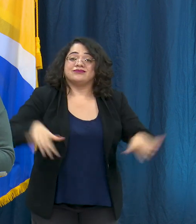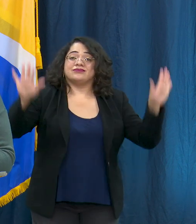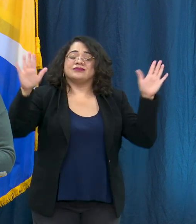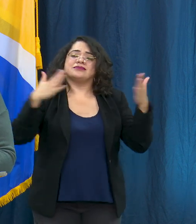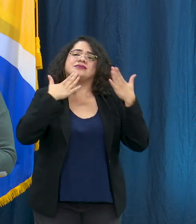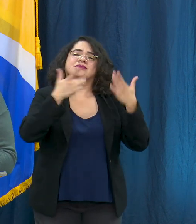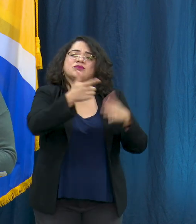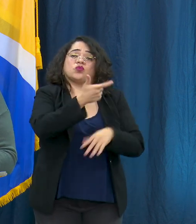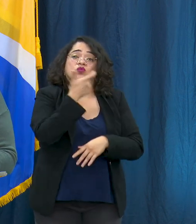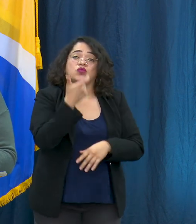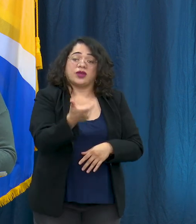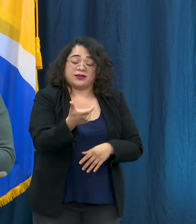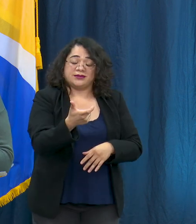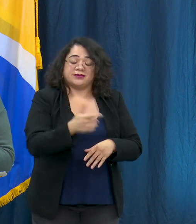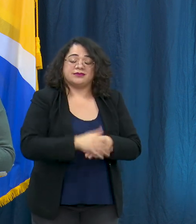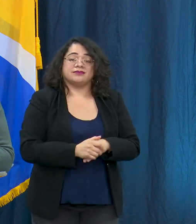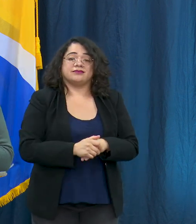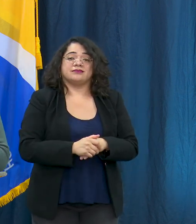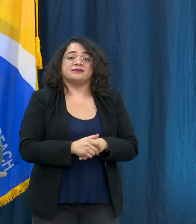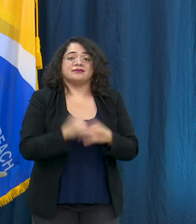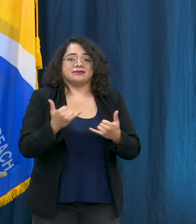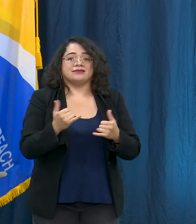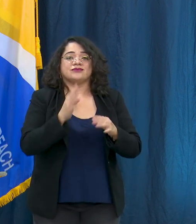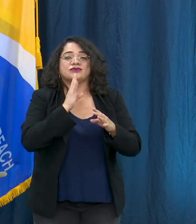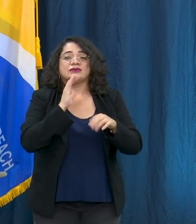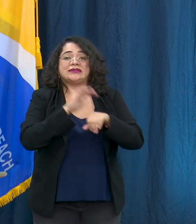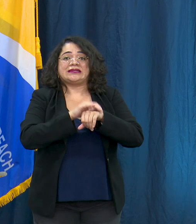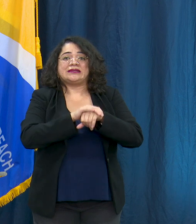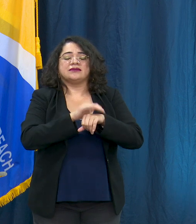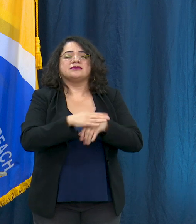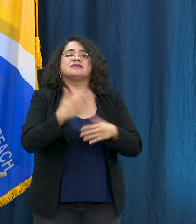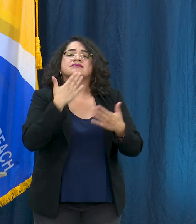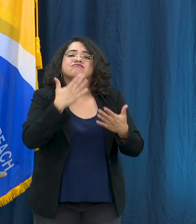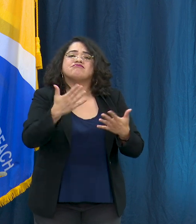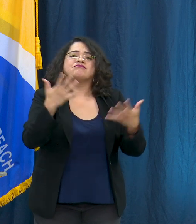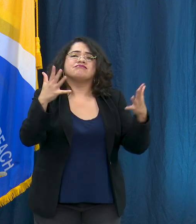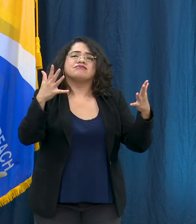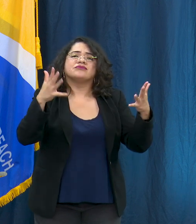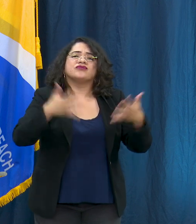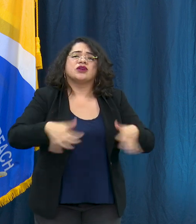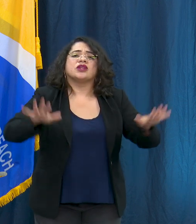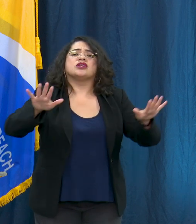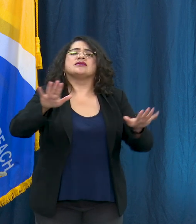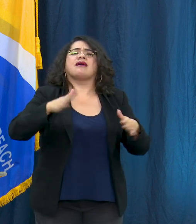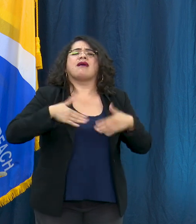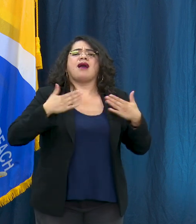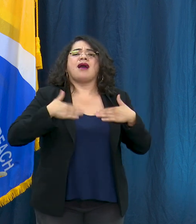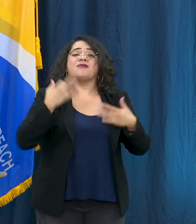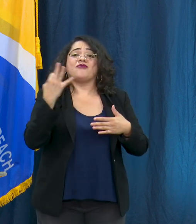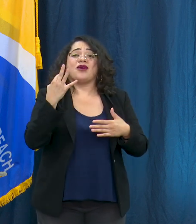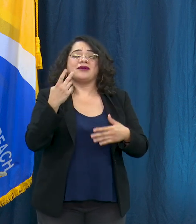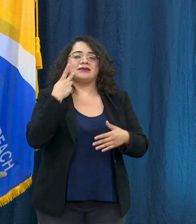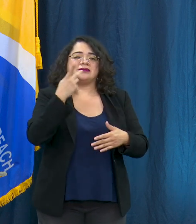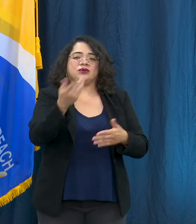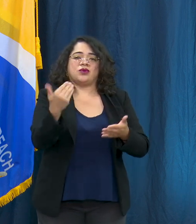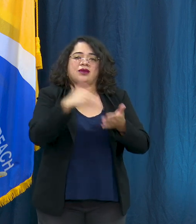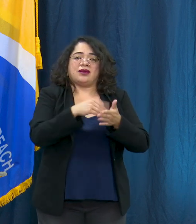nosotros that is all for today's update and we'll see you guys next week, happy Friday. Thank you.